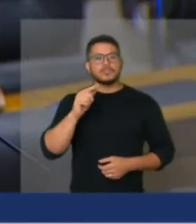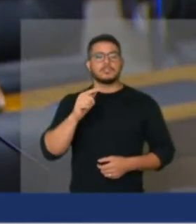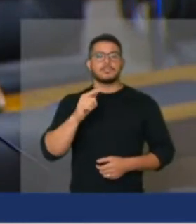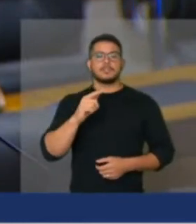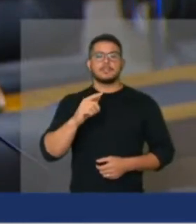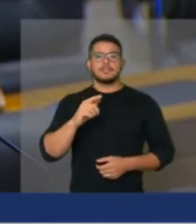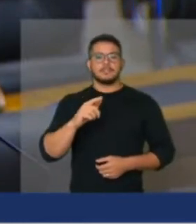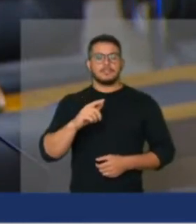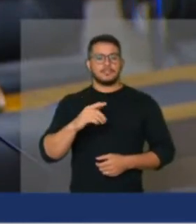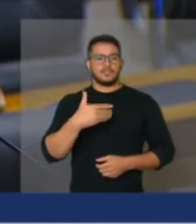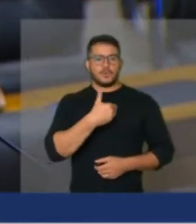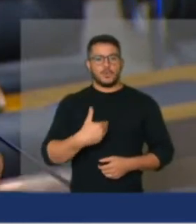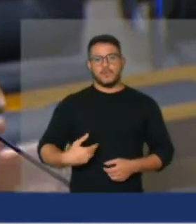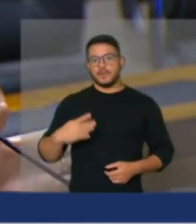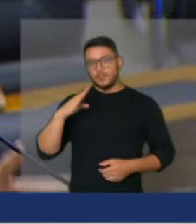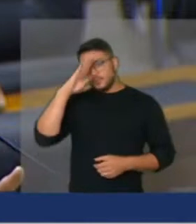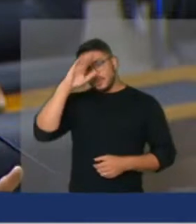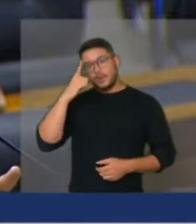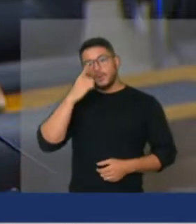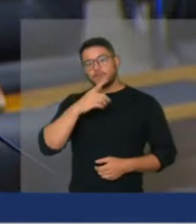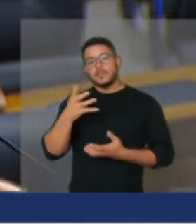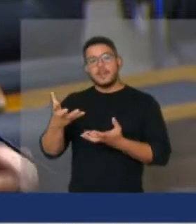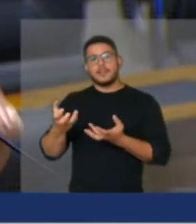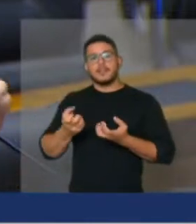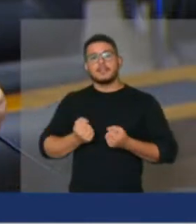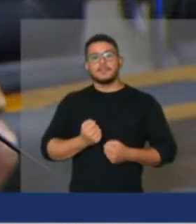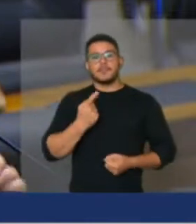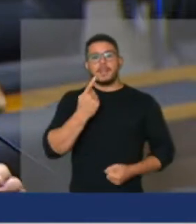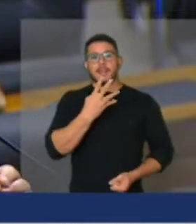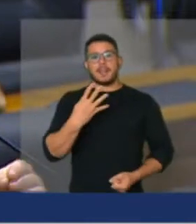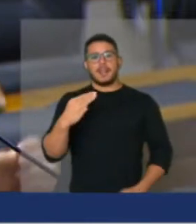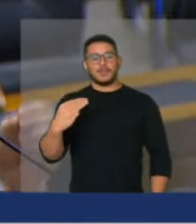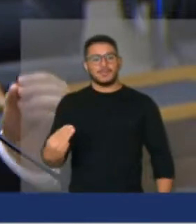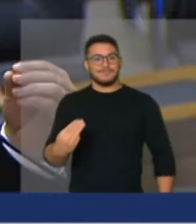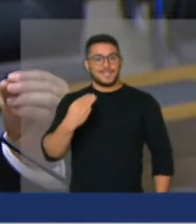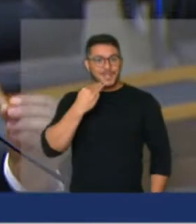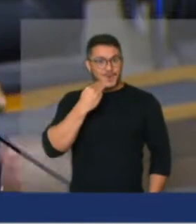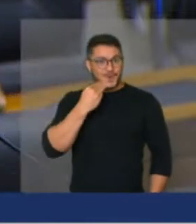MINISTRO PAULO GUEDES, SE FOSSE NUM PAÍS SÉRIO, JÁ TERIA RENUNCIADO. PROPAGO PARA